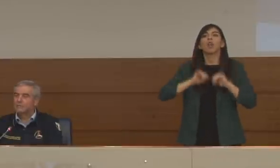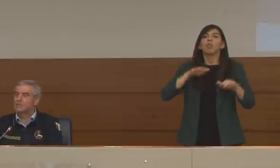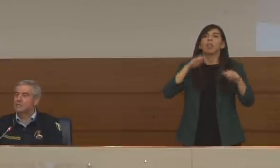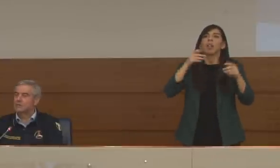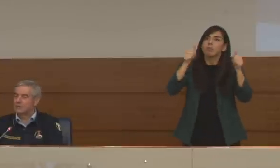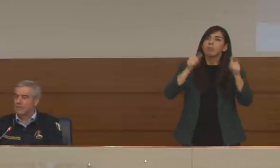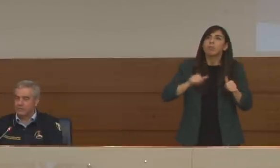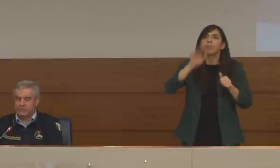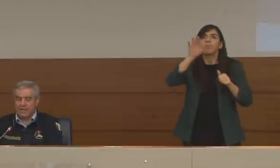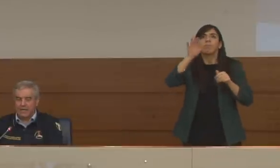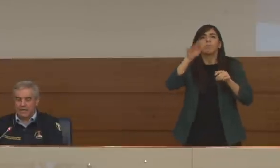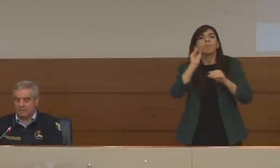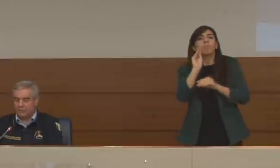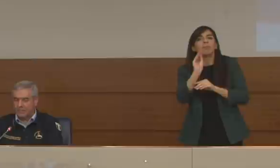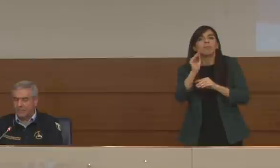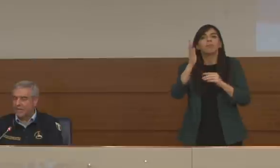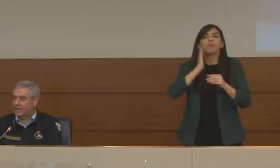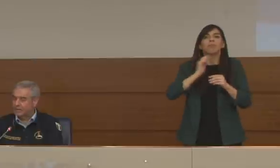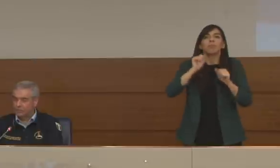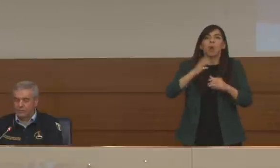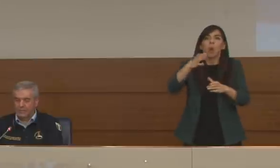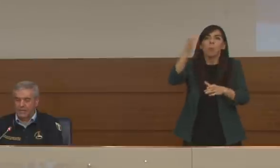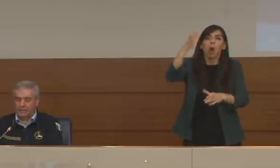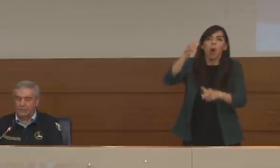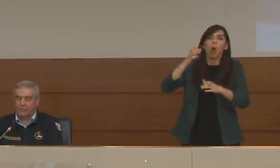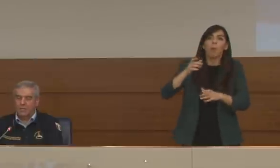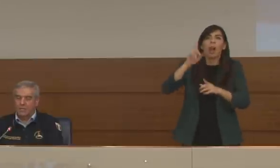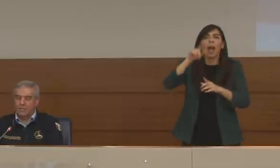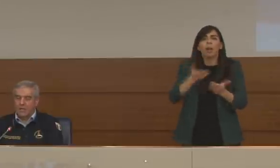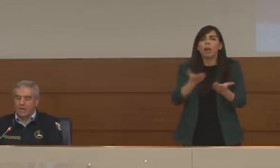disposizione, per acquisirle anche sul mercato.